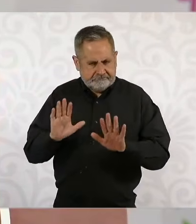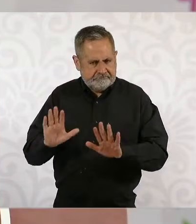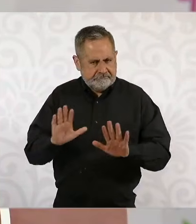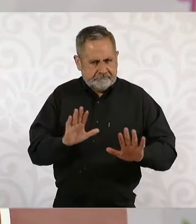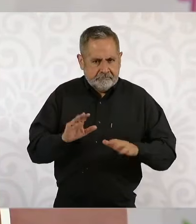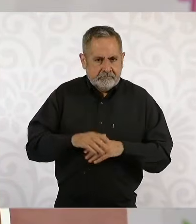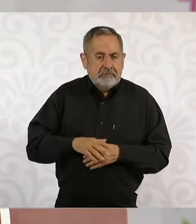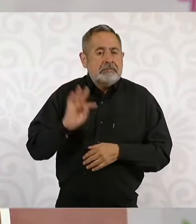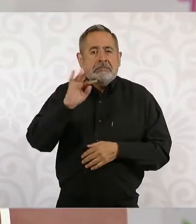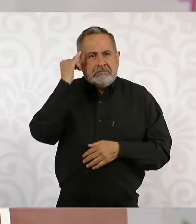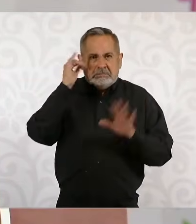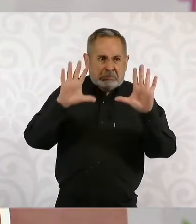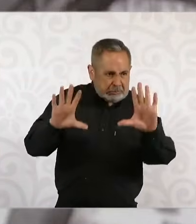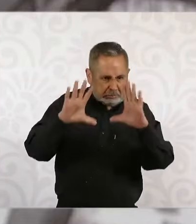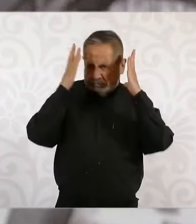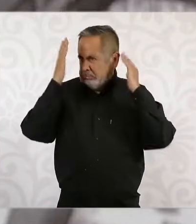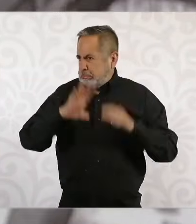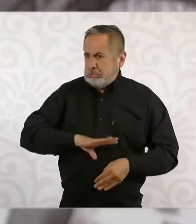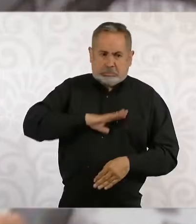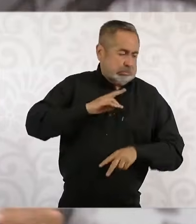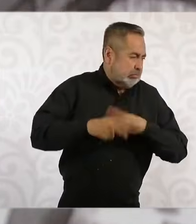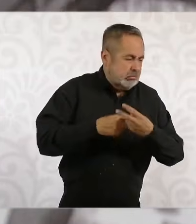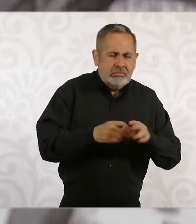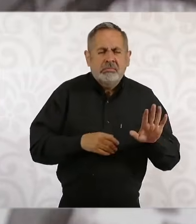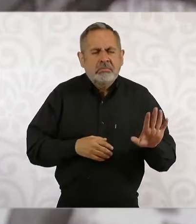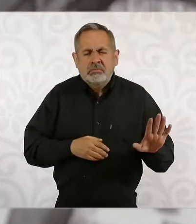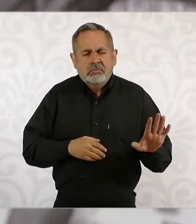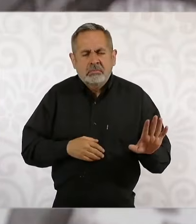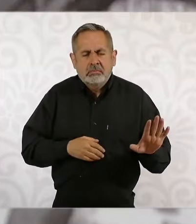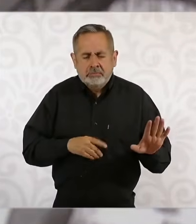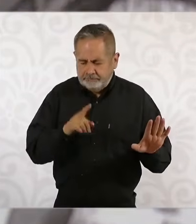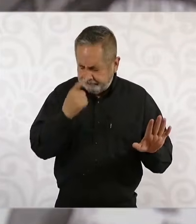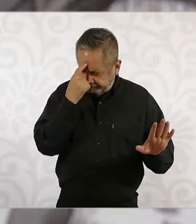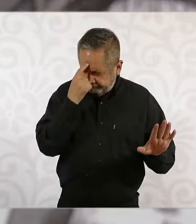nos aceleramos frente a una situación así, ¿no? Es saber qué es lo que hay que hacer,